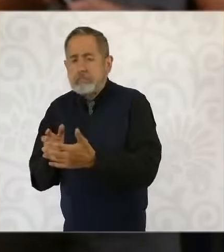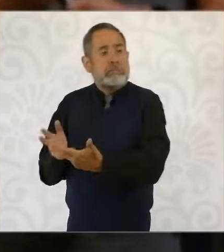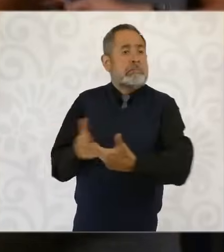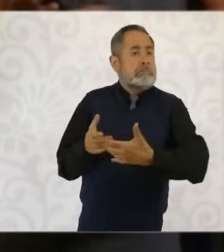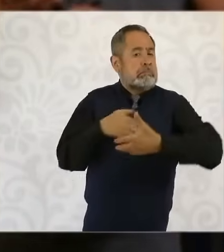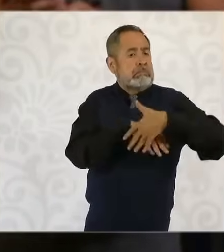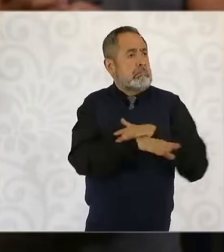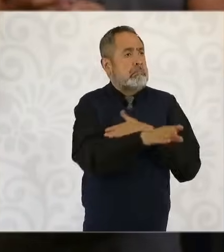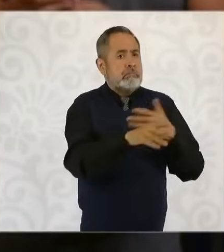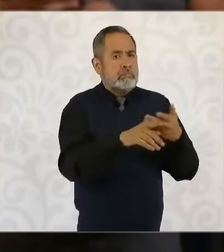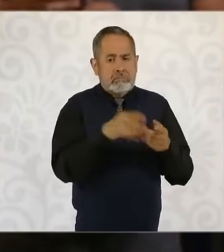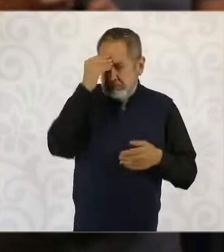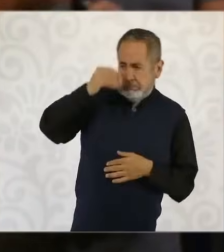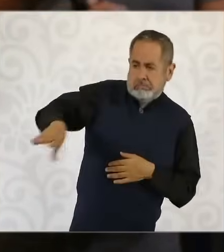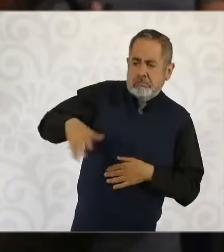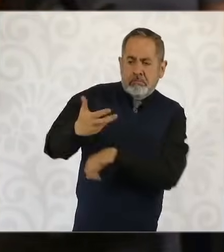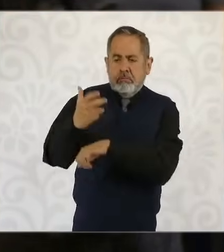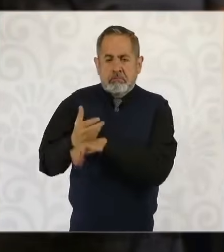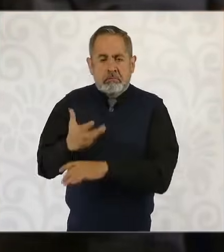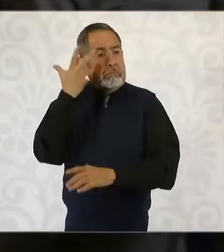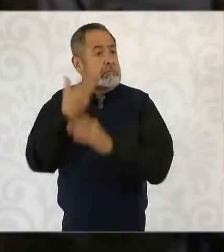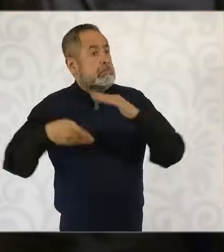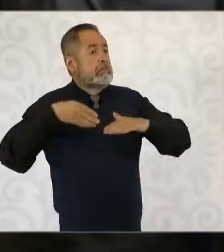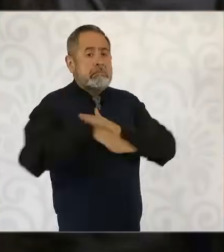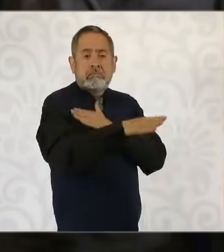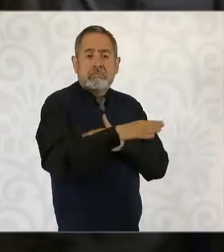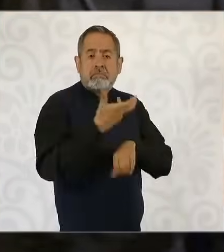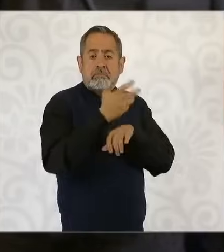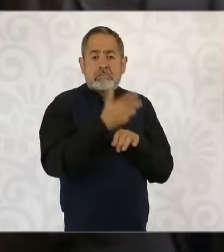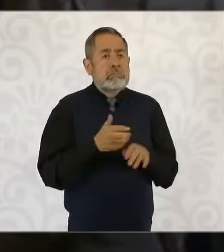desastre lo dejan aquí pero ellos se van a refugiar a Estados Unidos y como si no